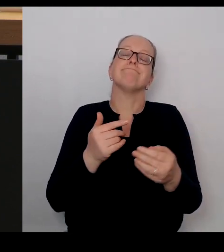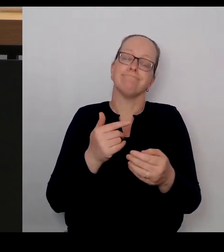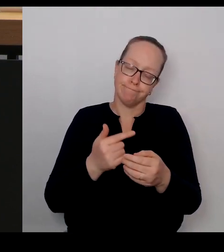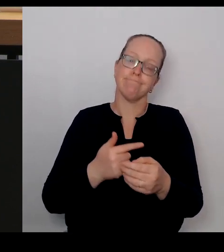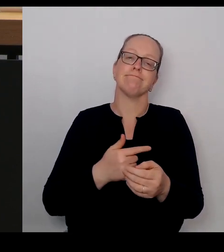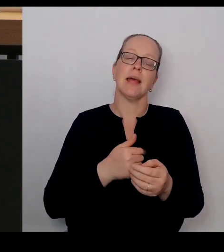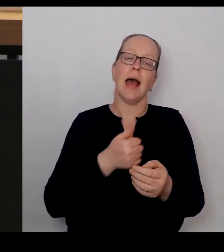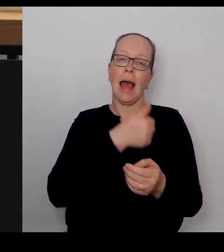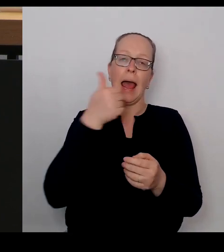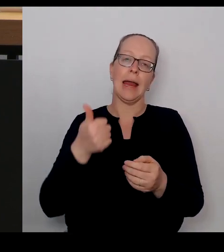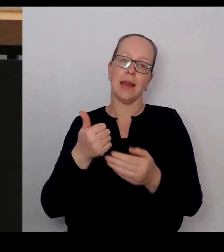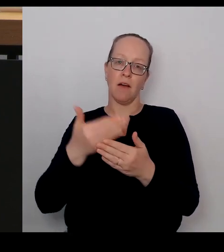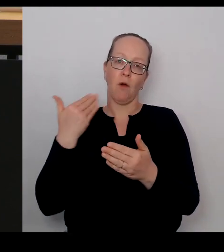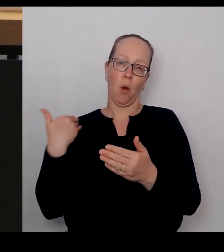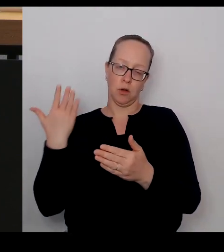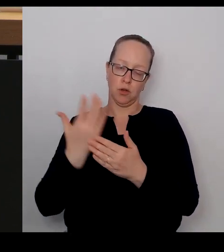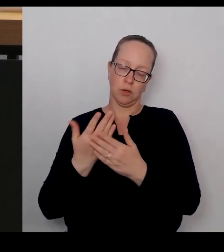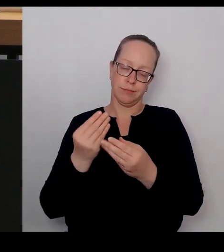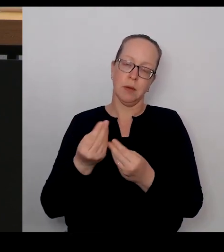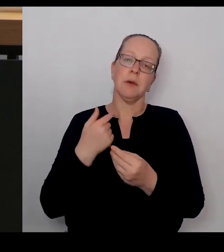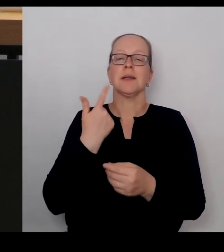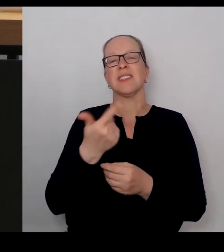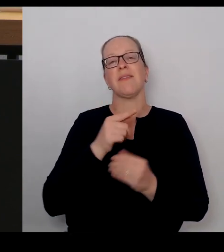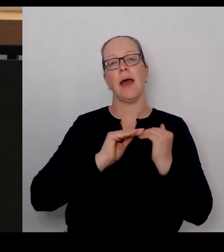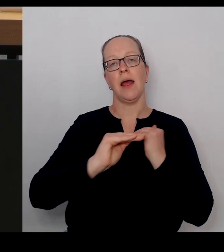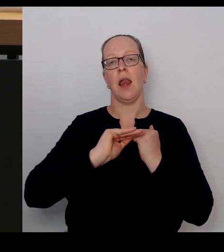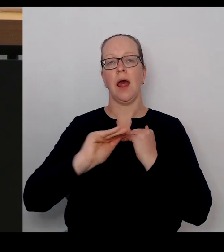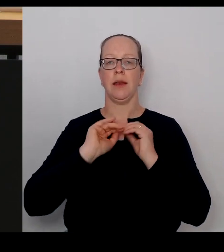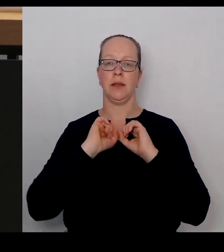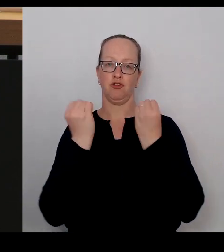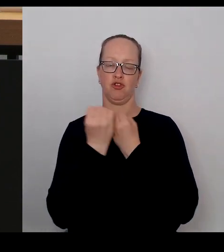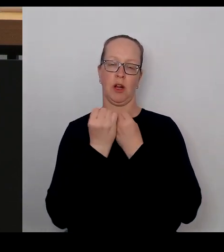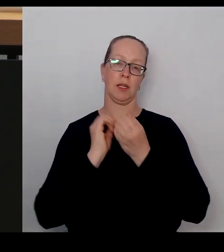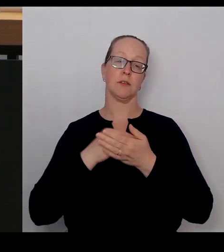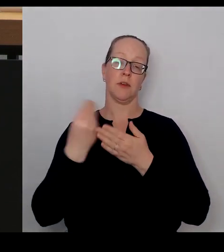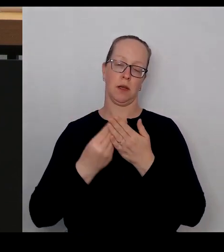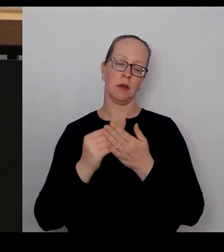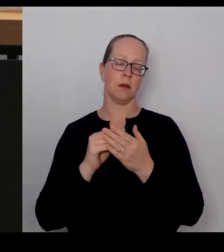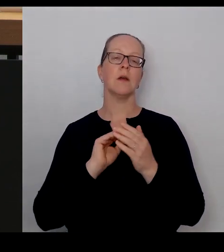Ich will aber denn hier auch noch mal anmerken, das eine oder andere, was wir jetzt im Staatsvertrag geregelt haben, was uns perspektivisch